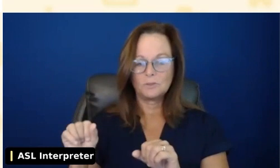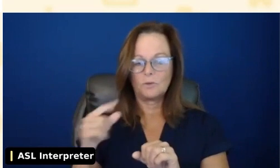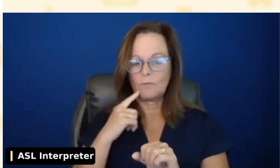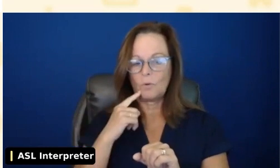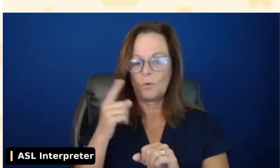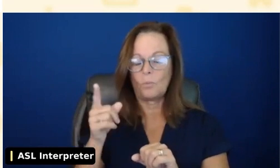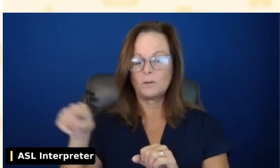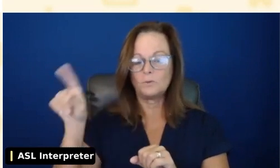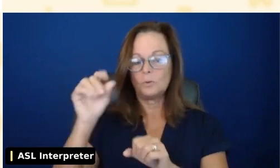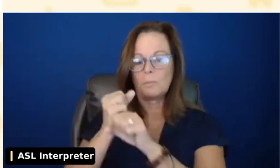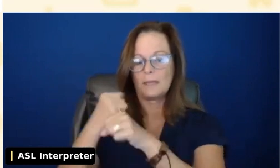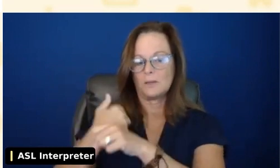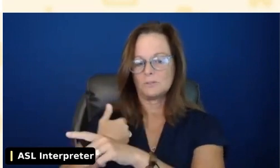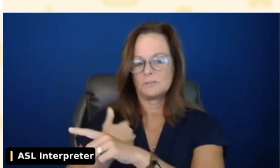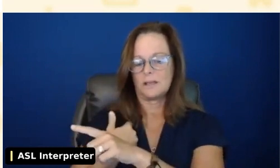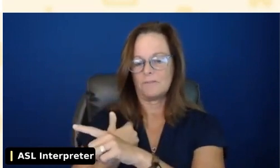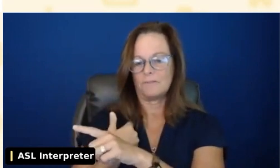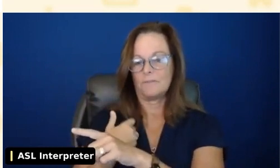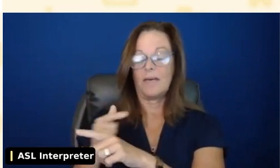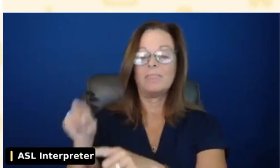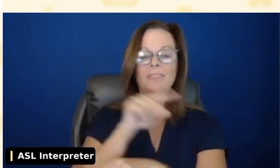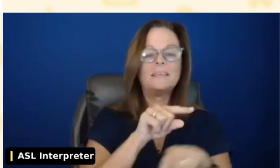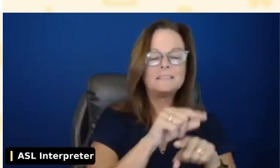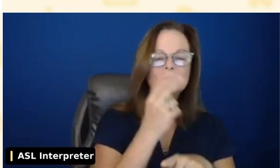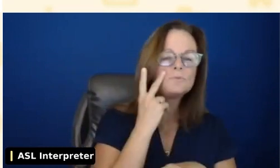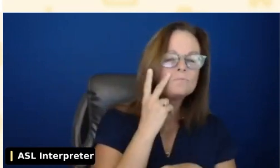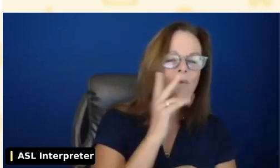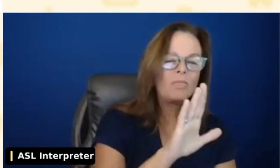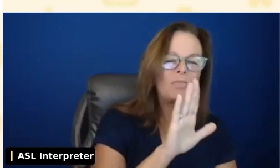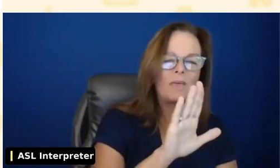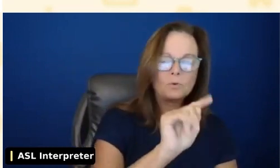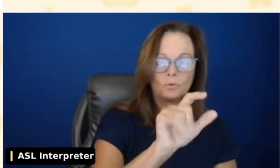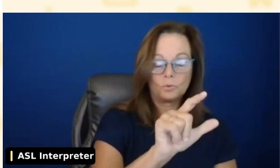Se trata más de verificar que la herramienta esté funcionando como necesita.